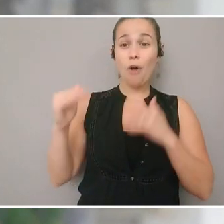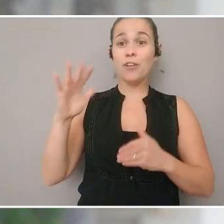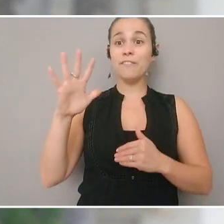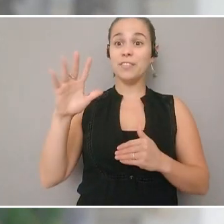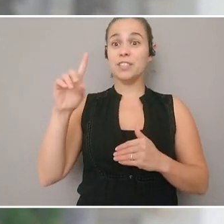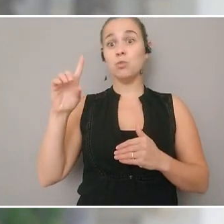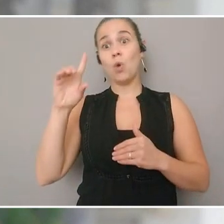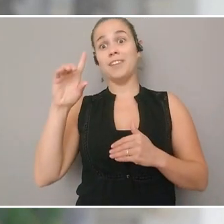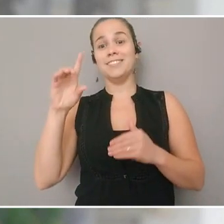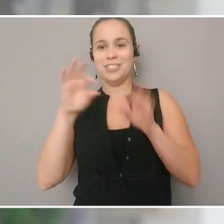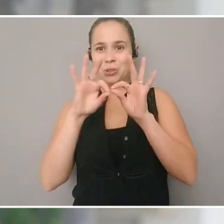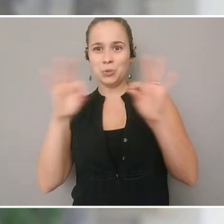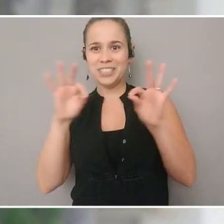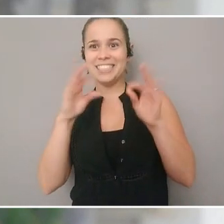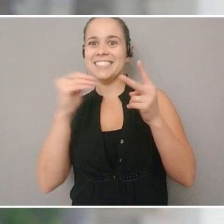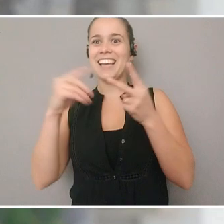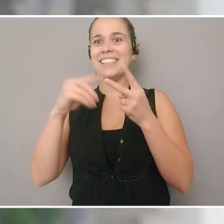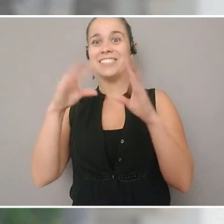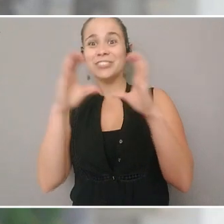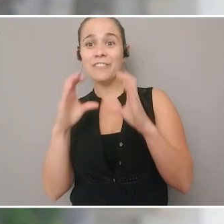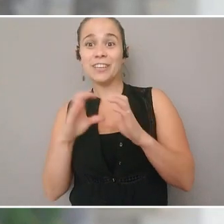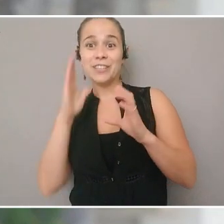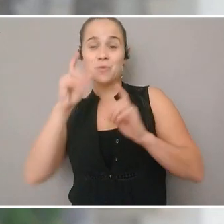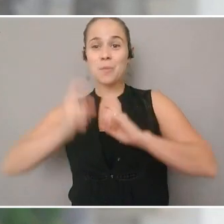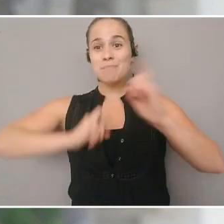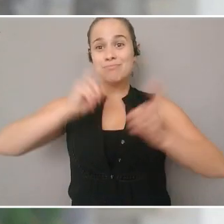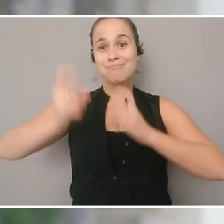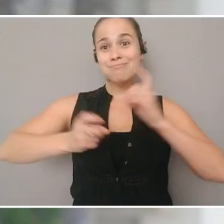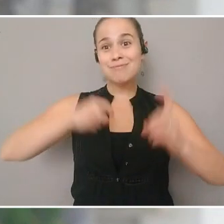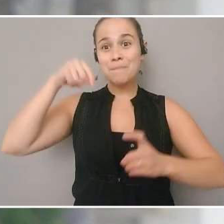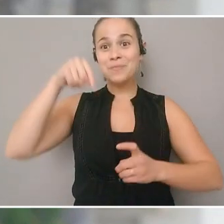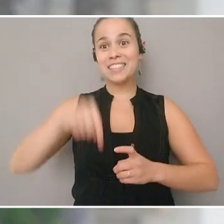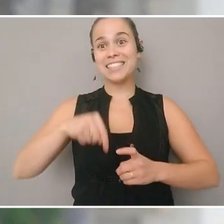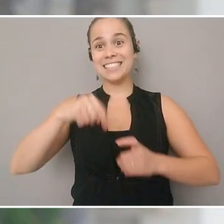y los certificados se otorgan este